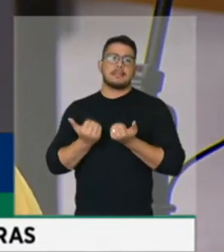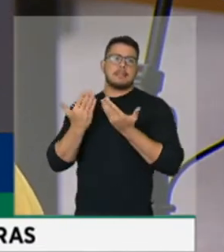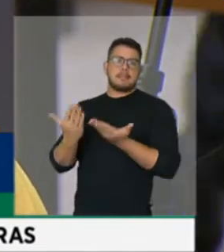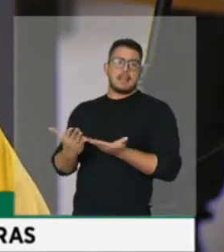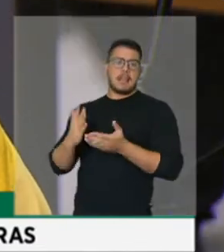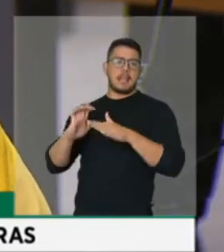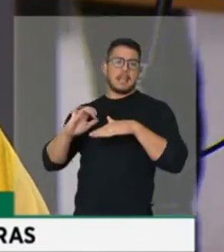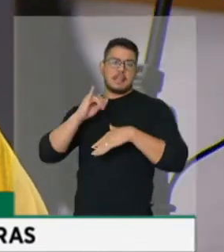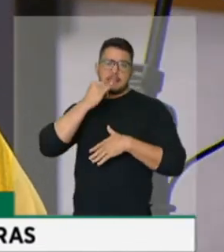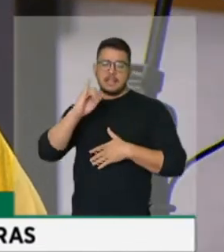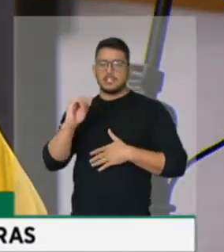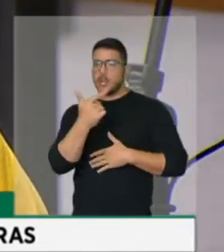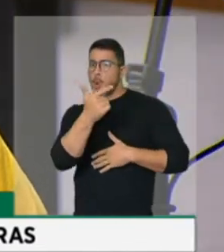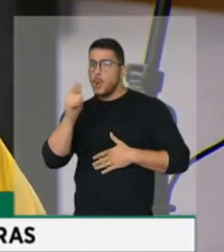NÃO SE DARÁAO RESPEITO PRIVATIZA A SUA ENERGIA. SÓ